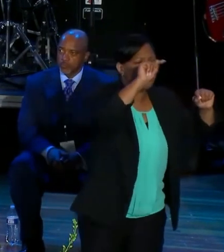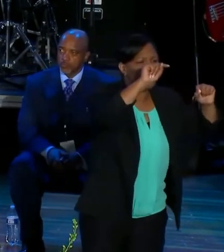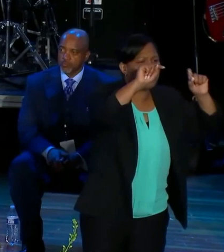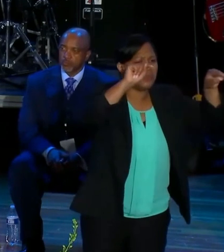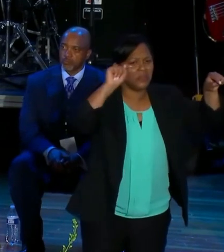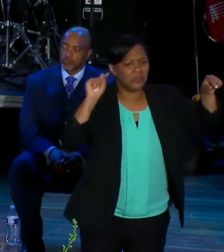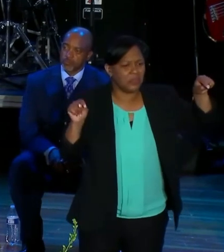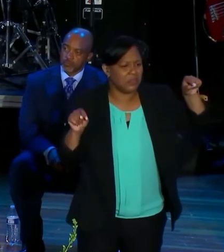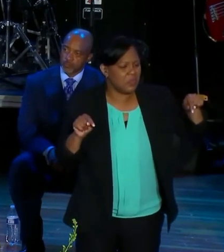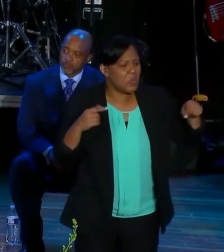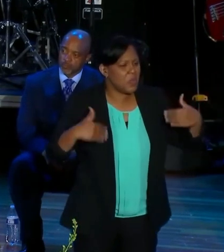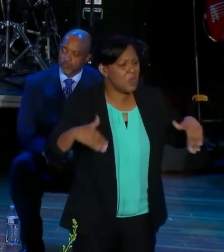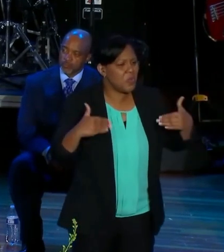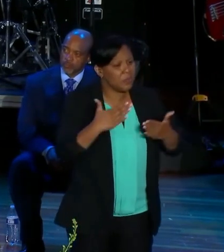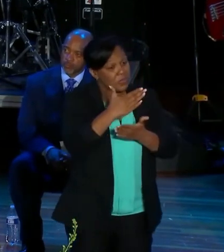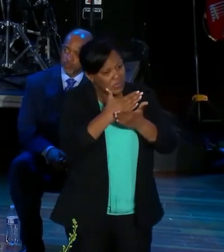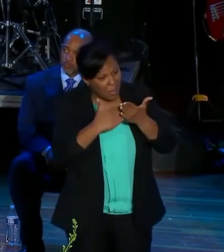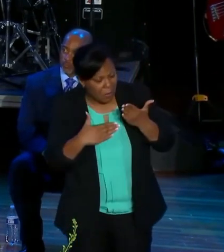och härjat